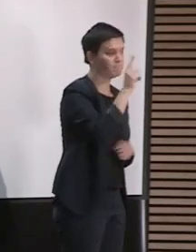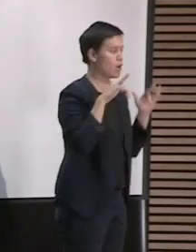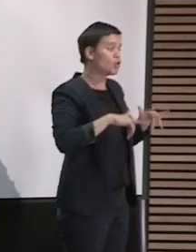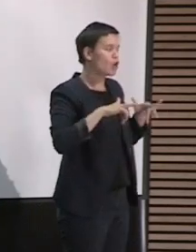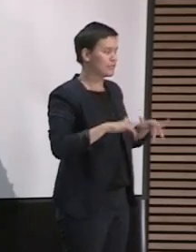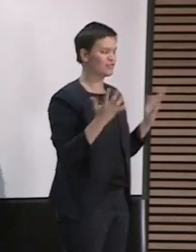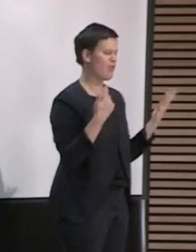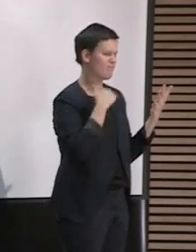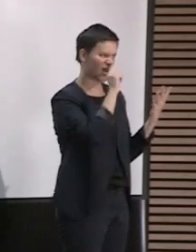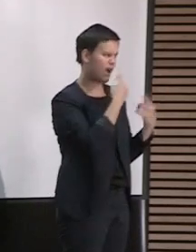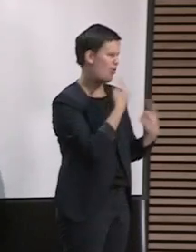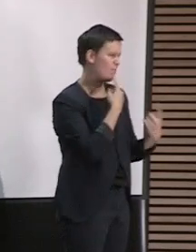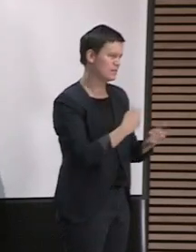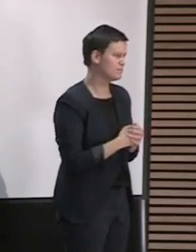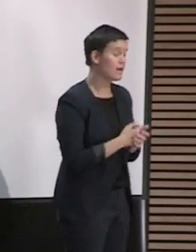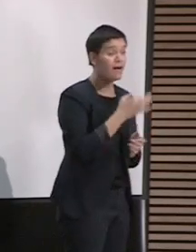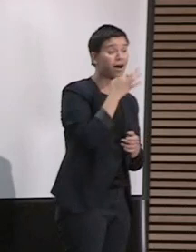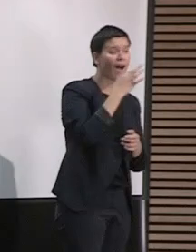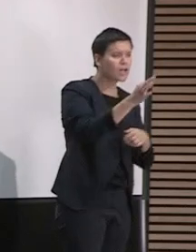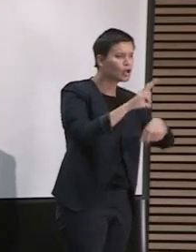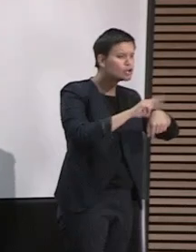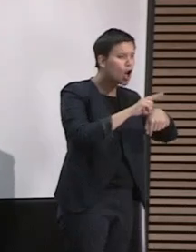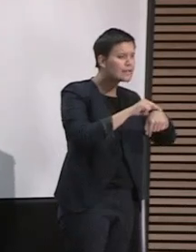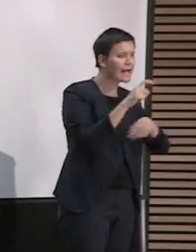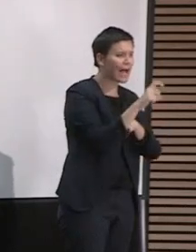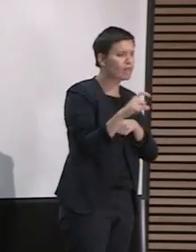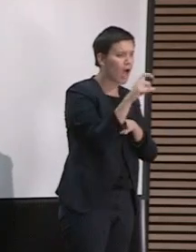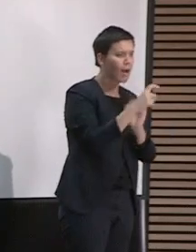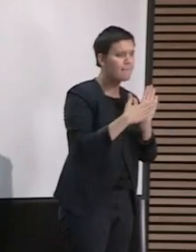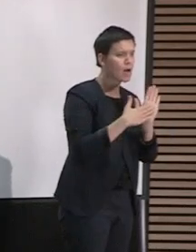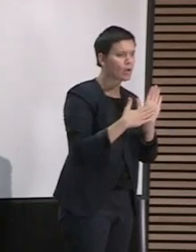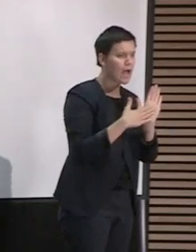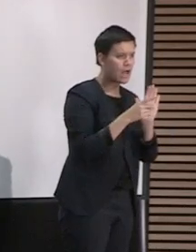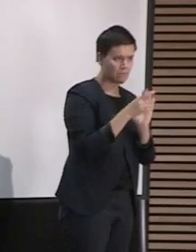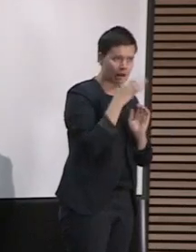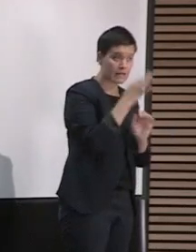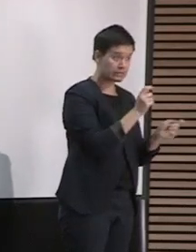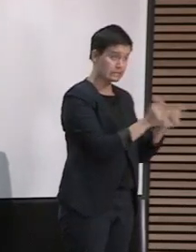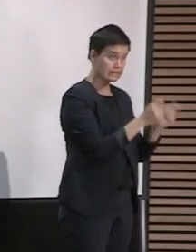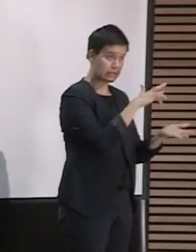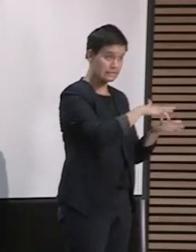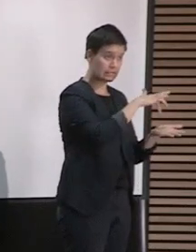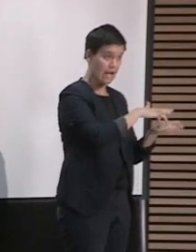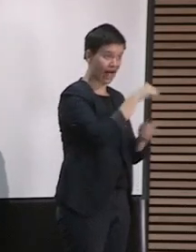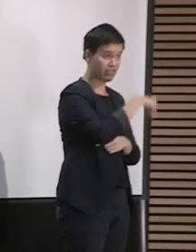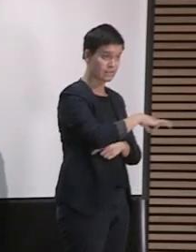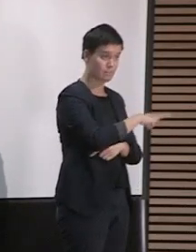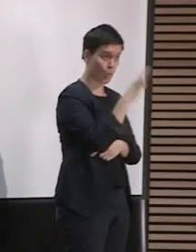o te umanga. Kei te tumanako ahau ki te whai korero mai i a